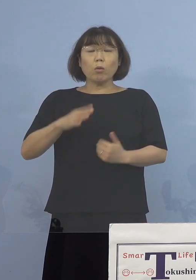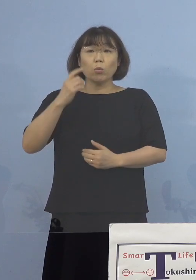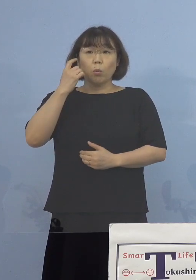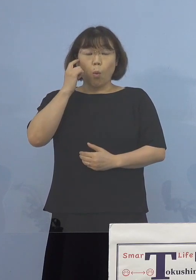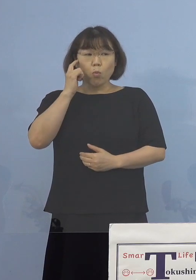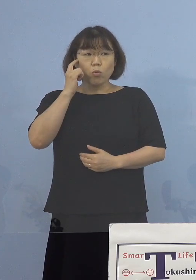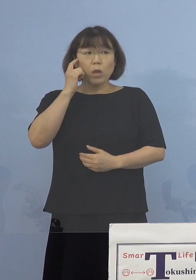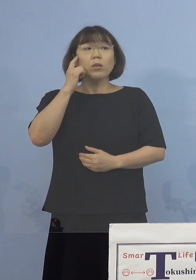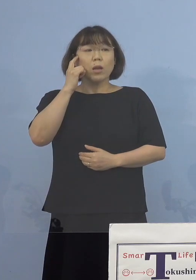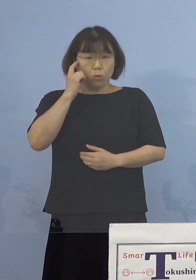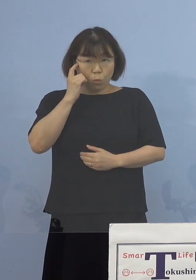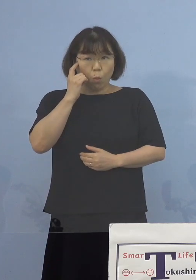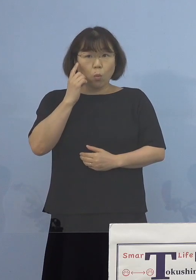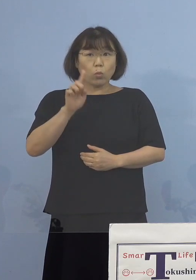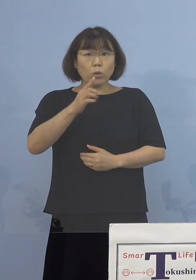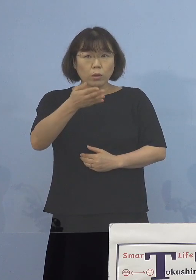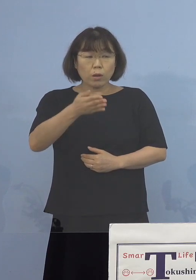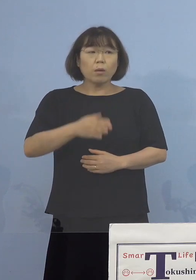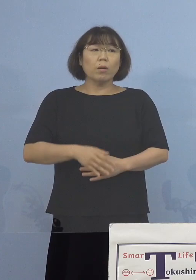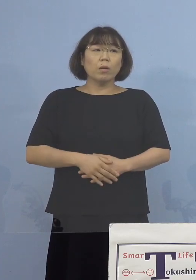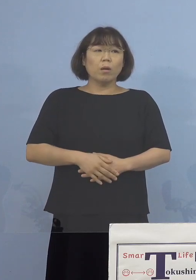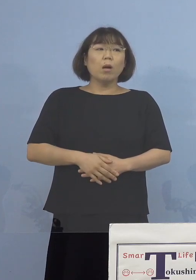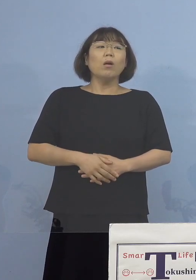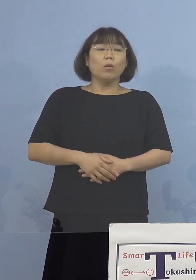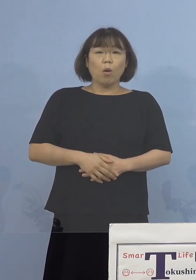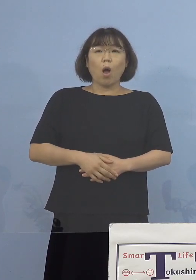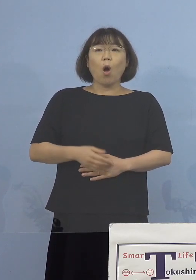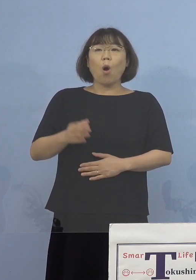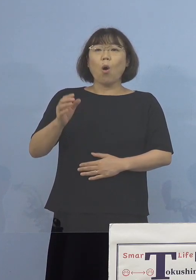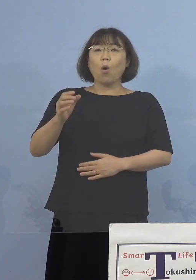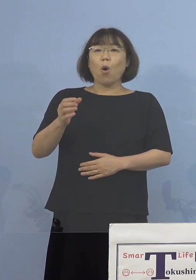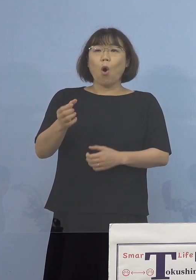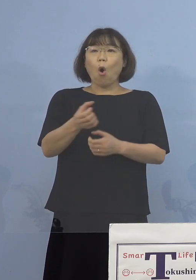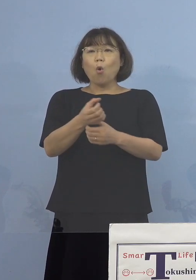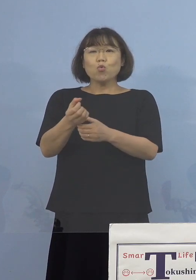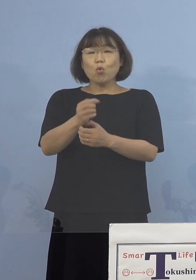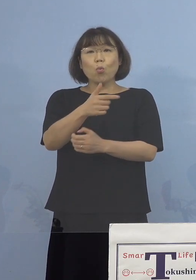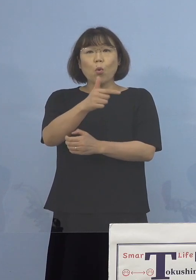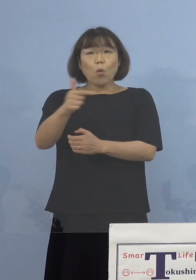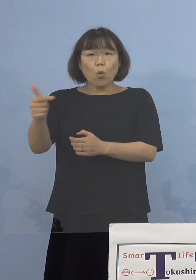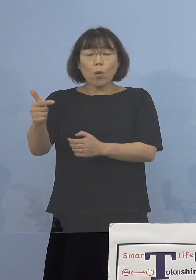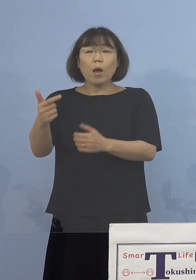（保健福祉部長） そうですね、消防等の必要な緊急を対応される